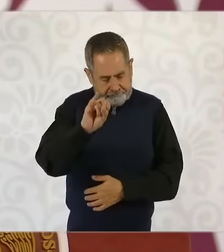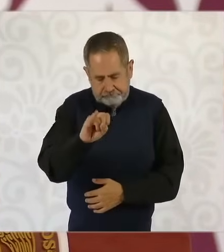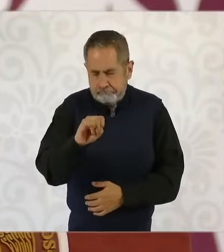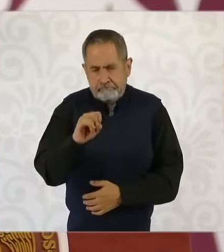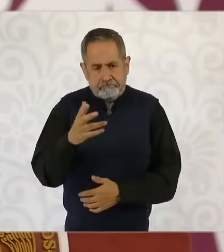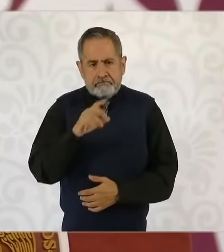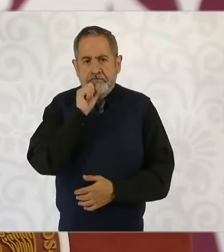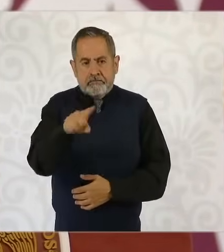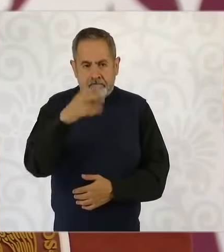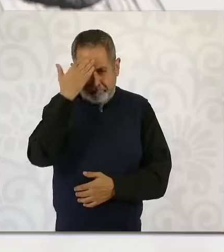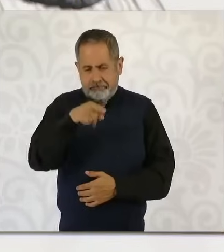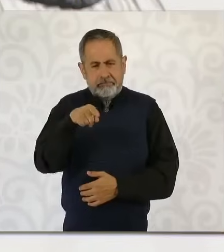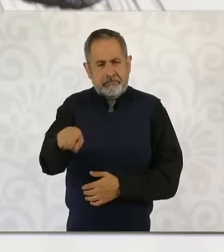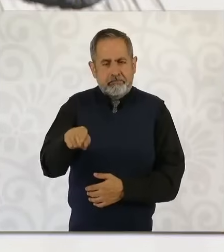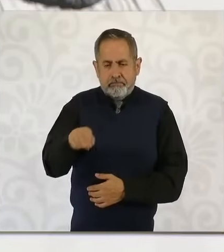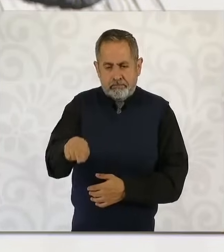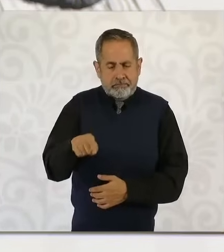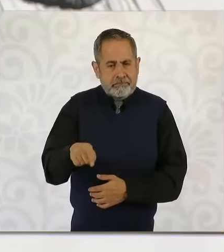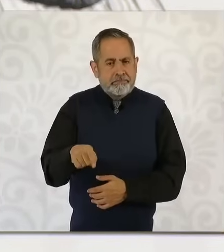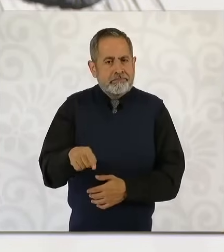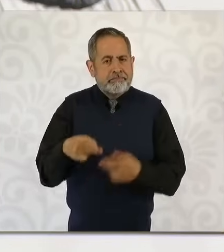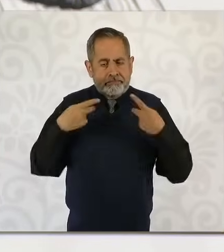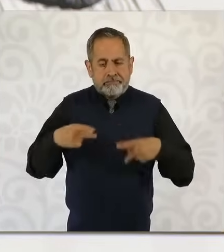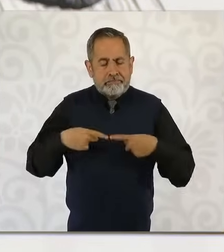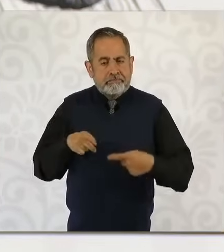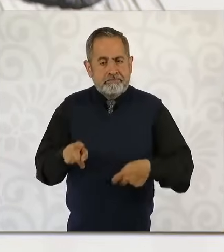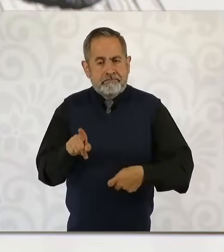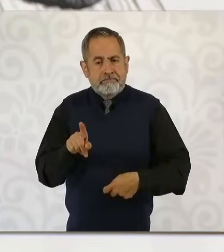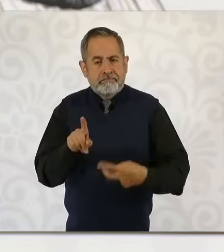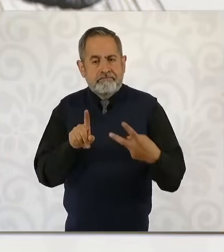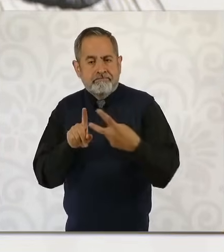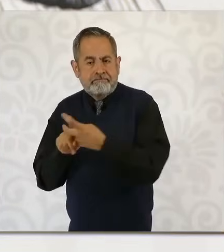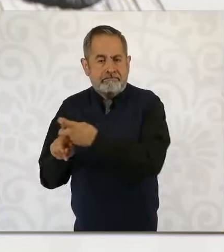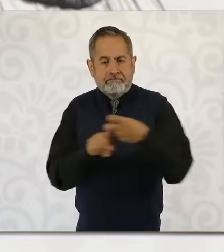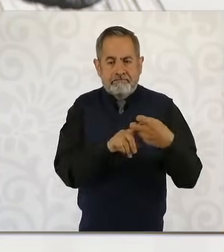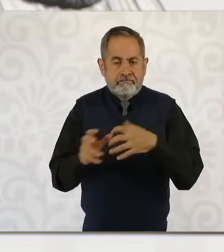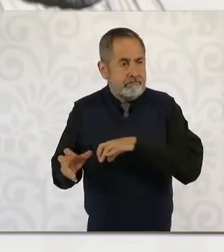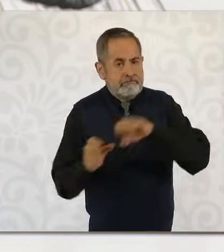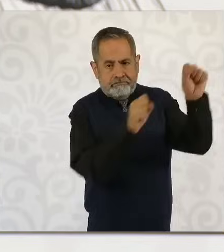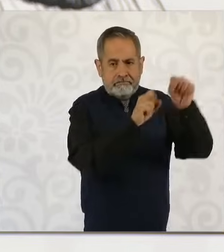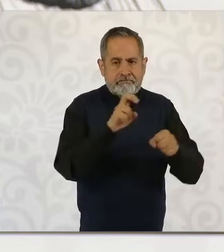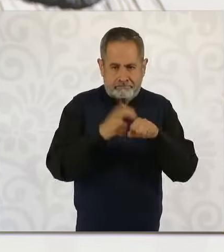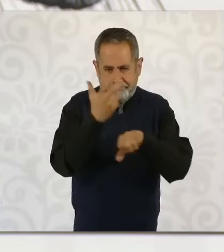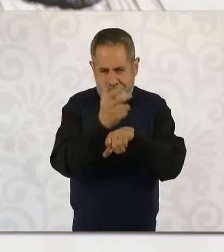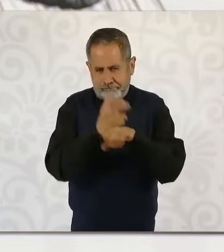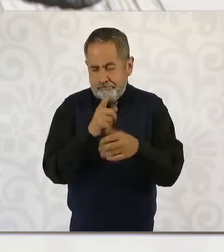miembro de la delincuencia organizada que fue presuntamente detenido en los Estados Unidos